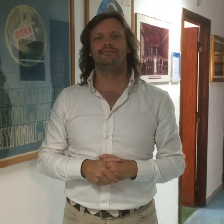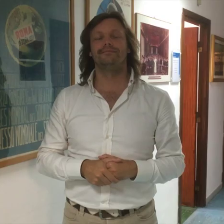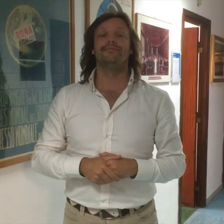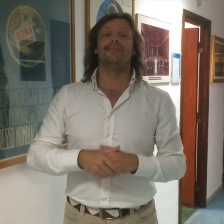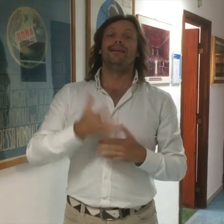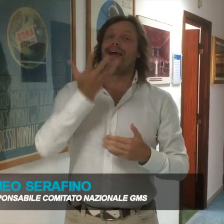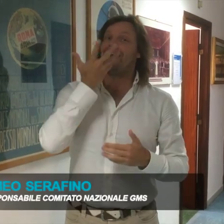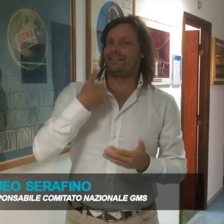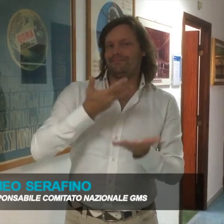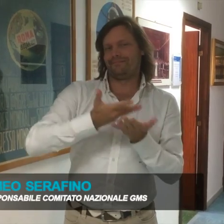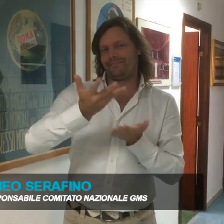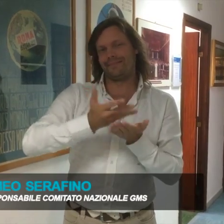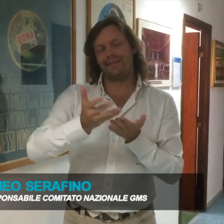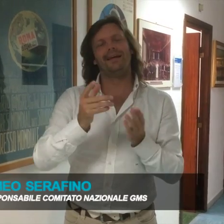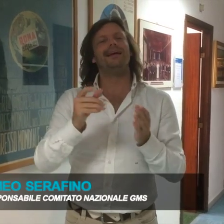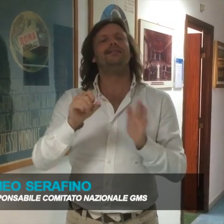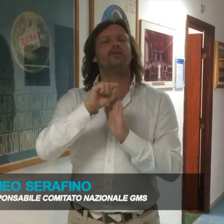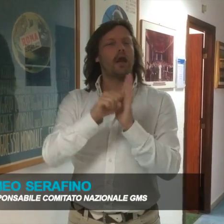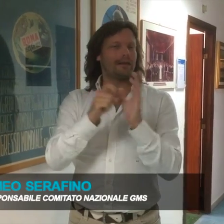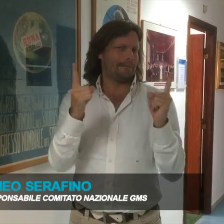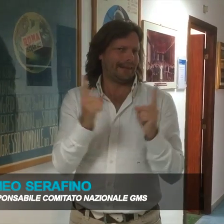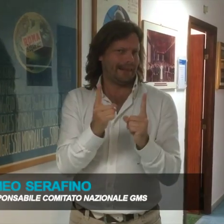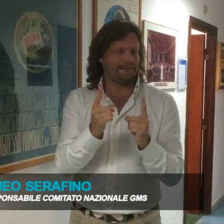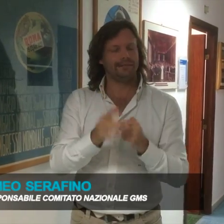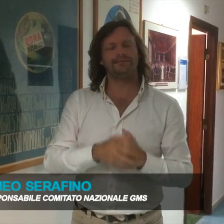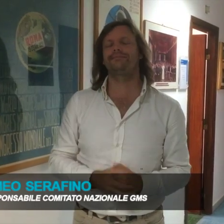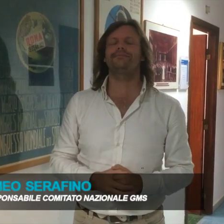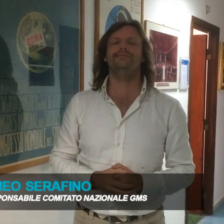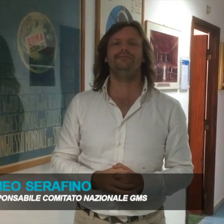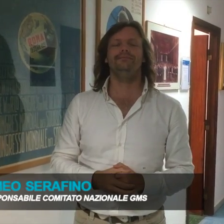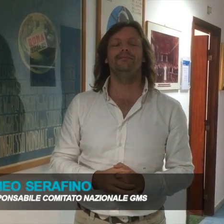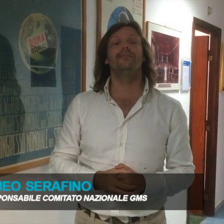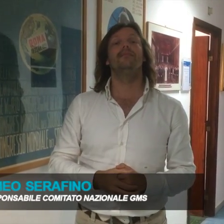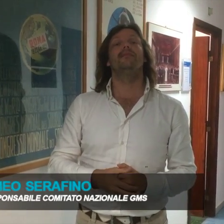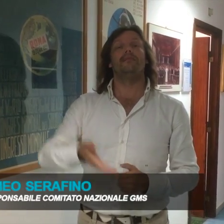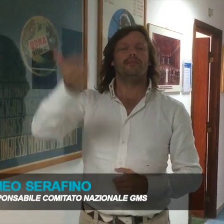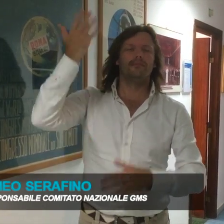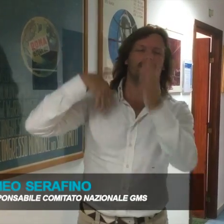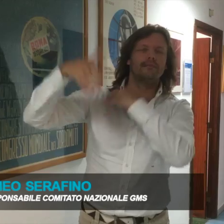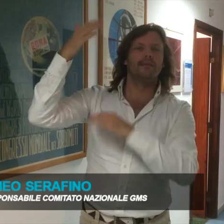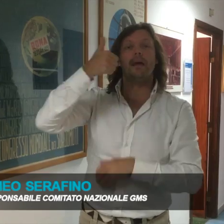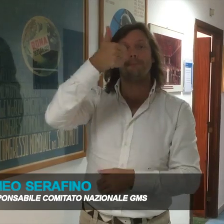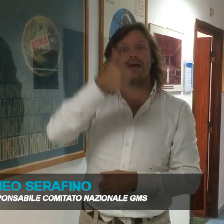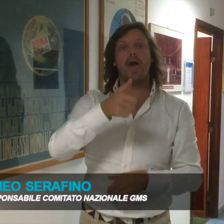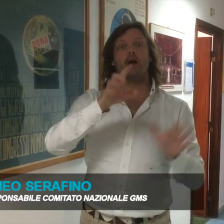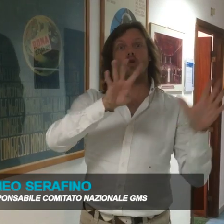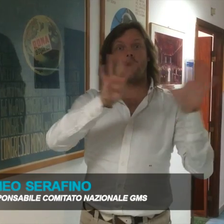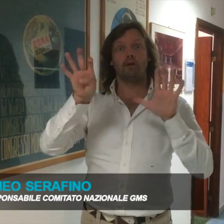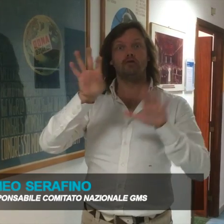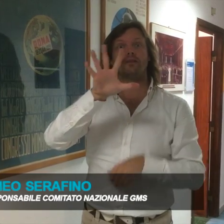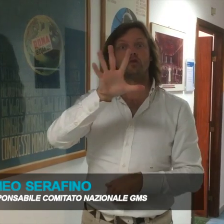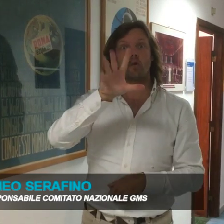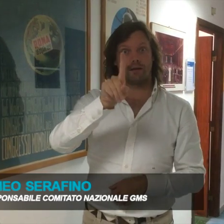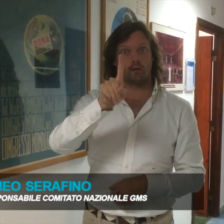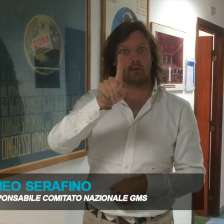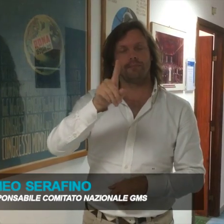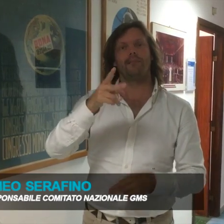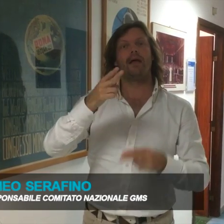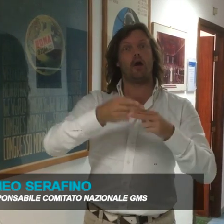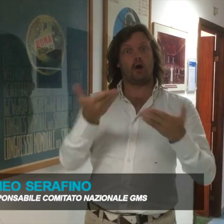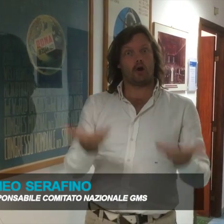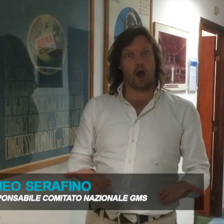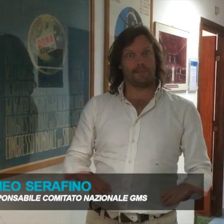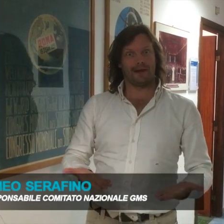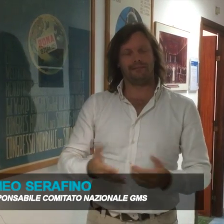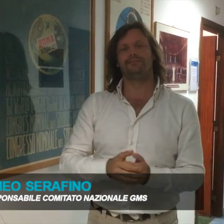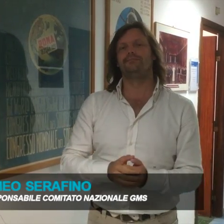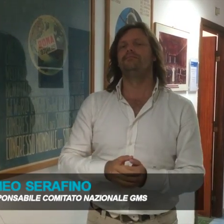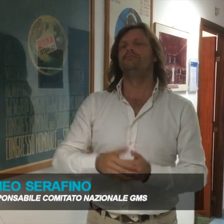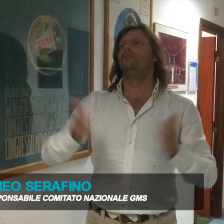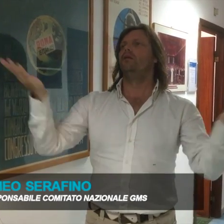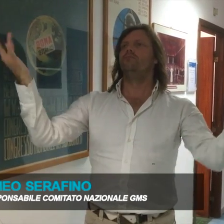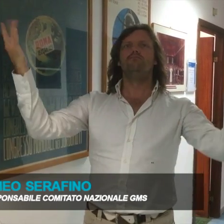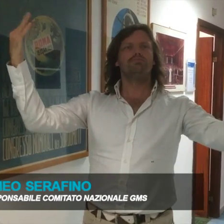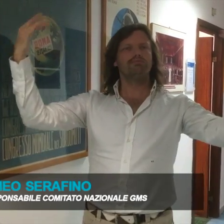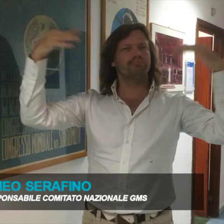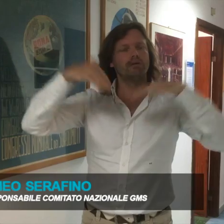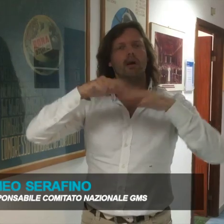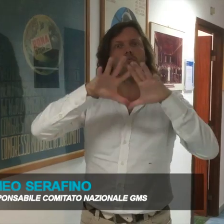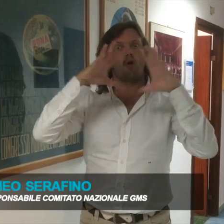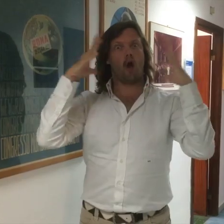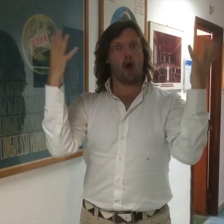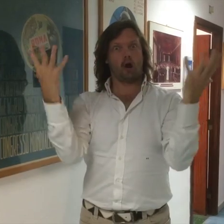Voglio raccontarvi una breve storia, nel 1951 vennero in tanti, provenienti da tutto il mondo a Roma,